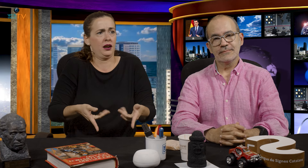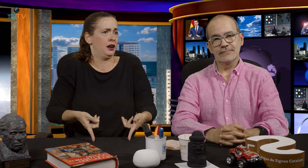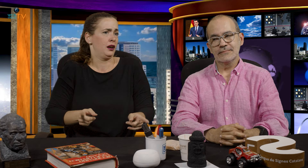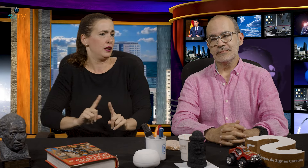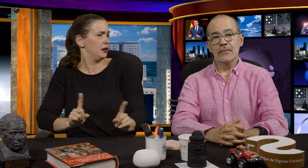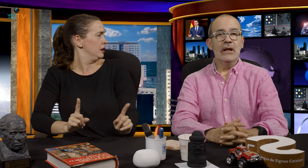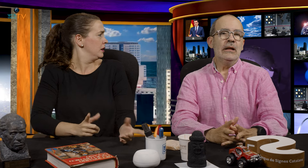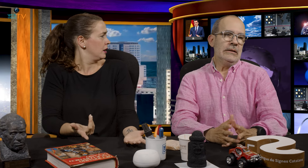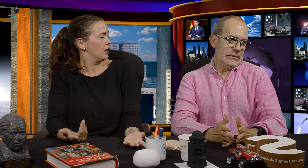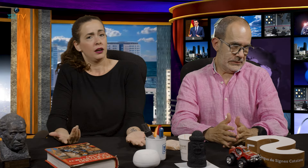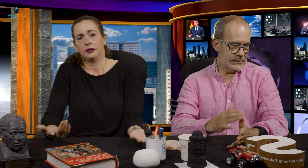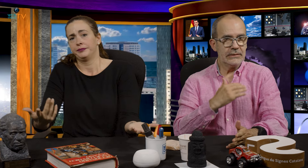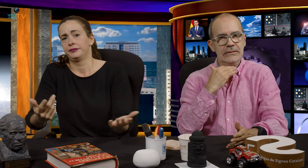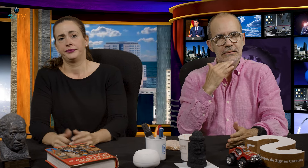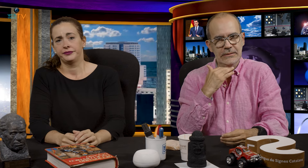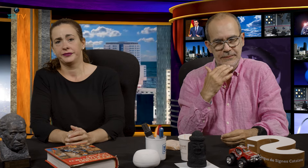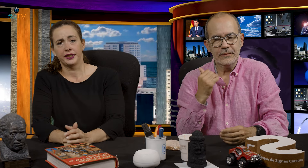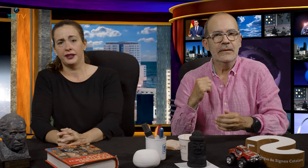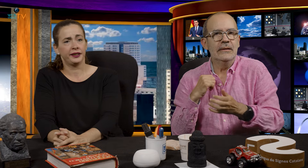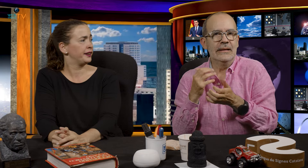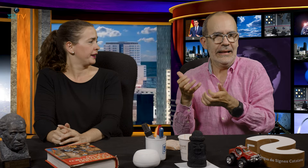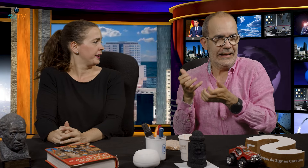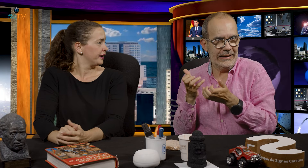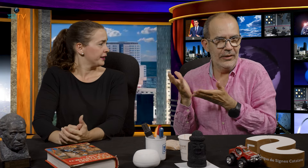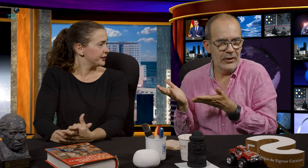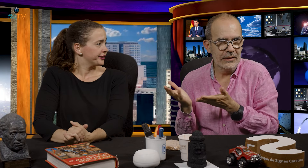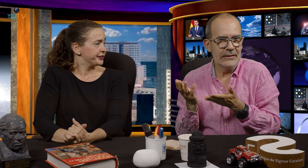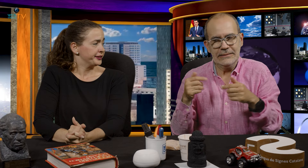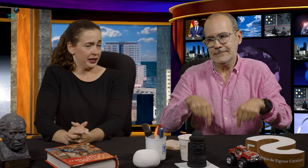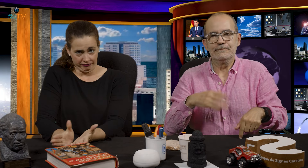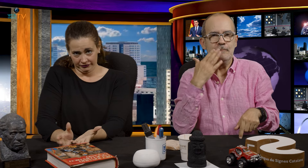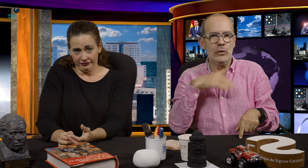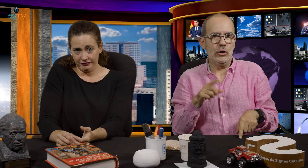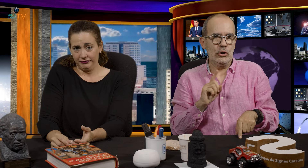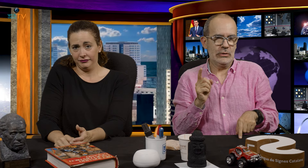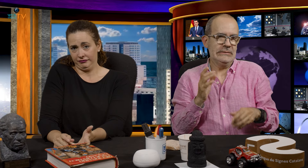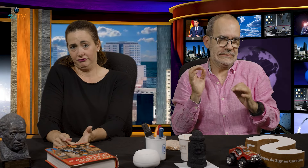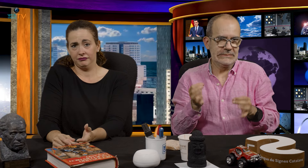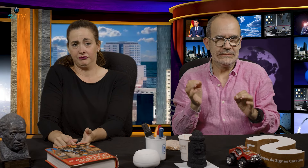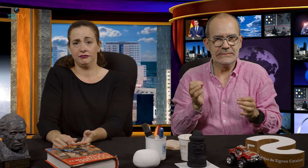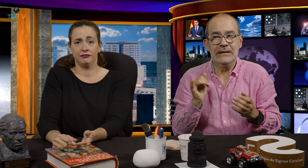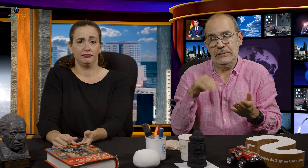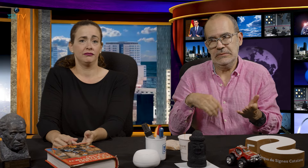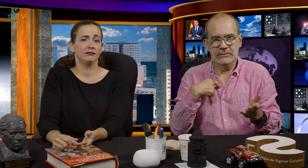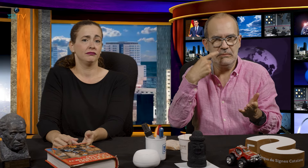¿pero aquí? Este no es el lugar. Ya, ya lo sé, tienes razón. Este no es el lugar adecuado.